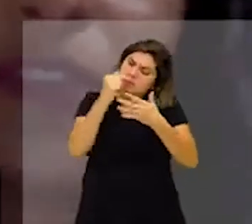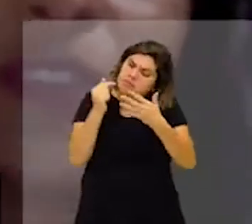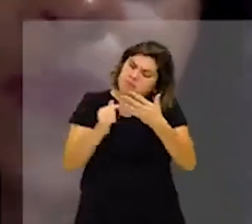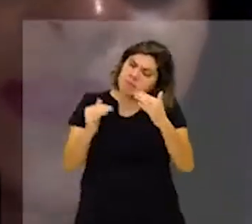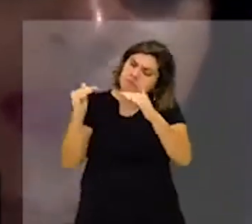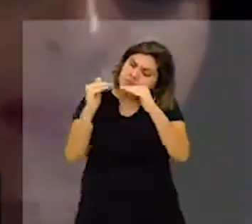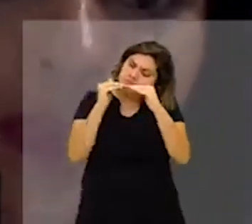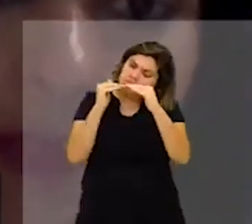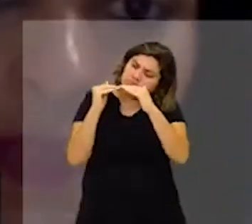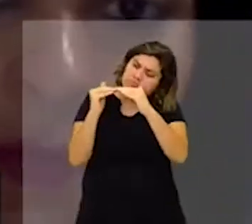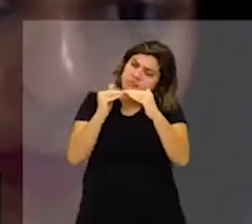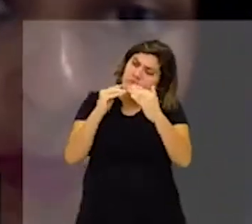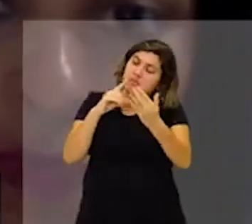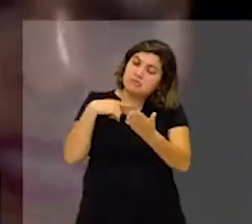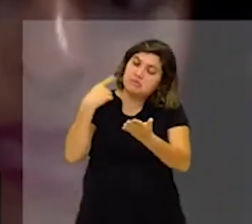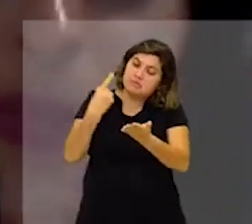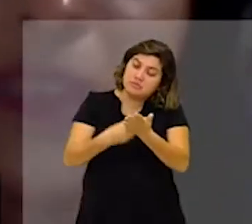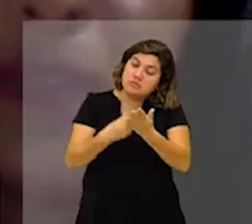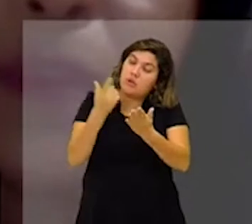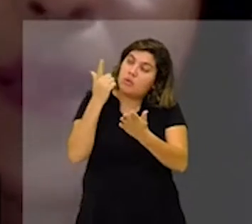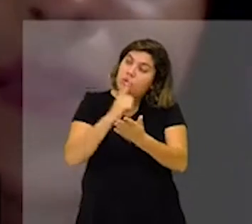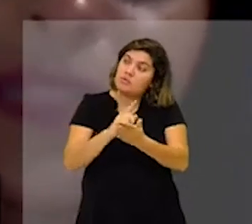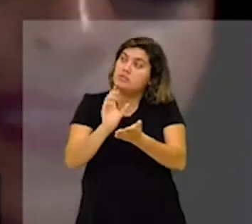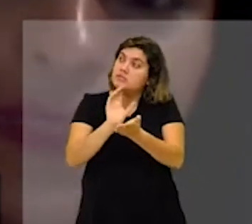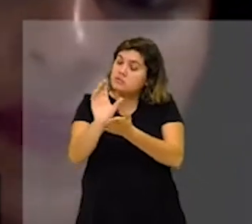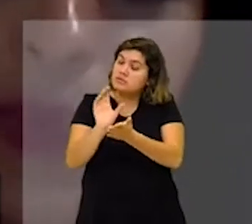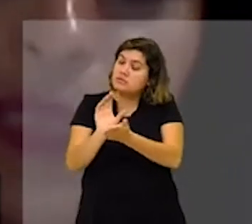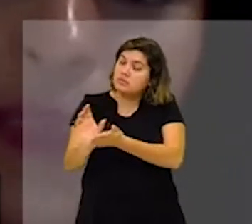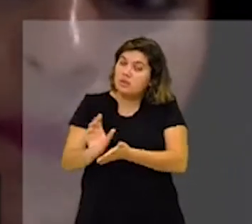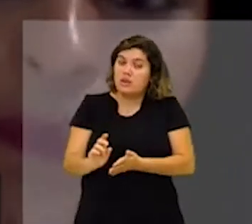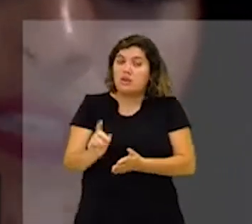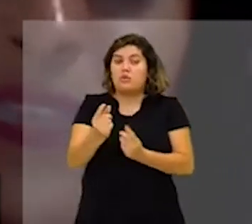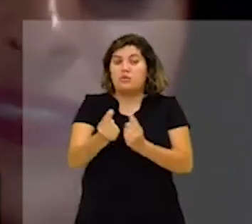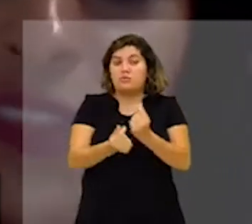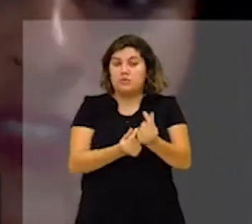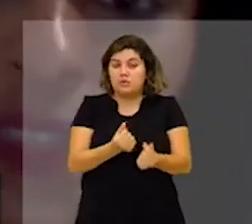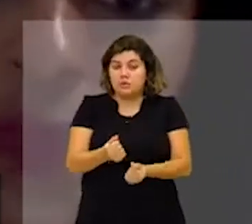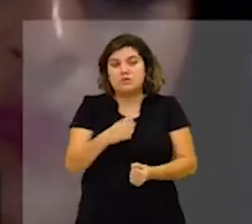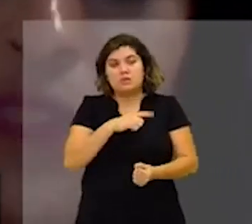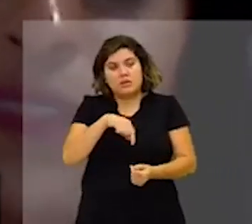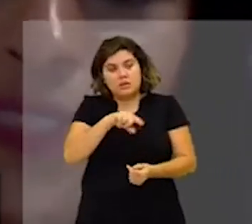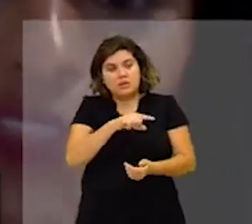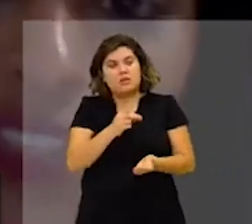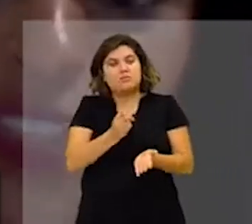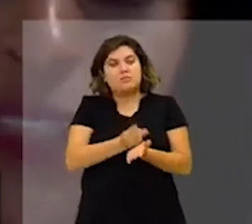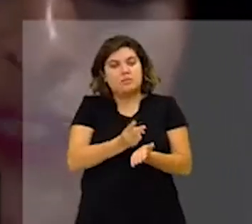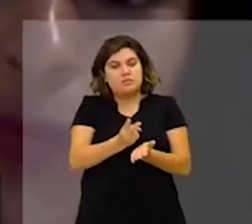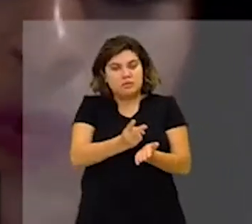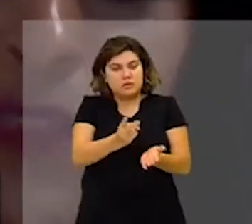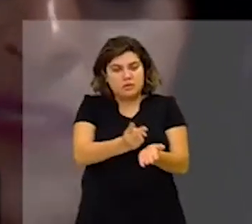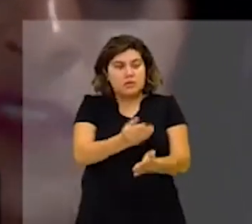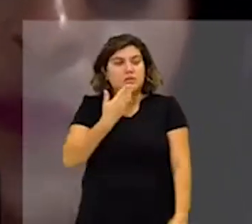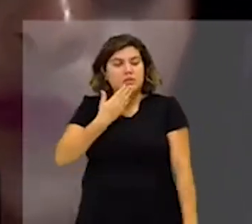para distribuição dos recursos para que não se permaneçam aí nas candidaturas que já estão com